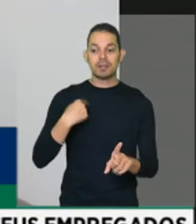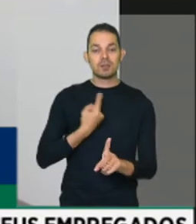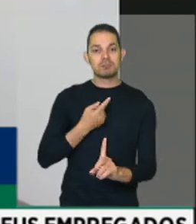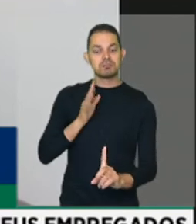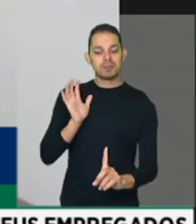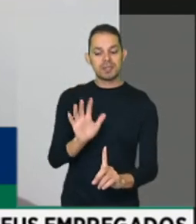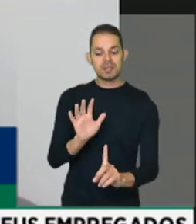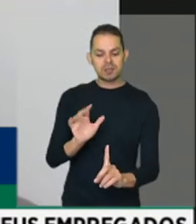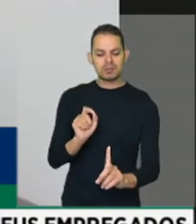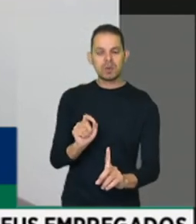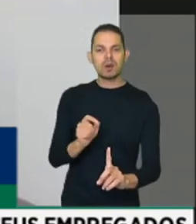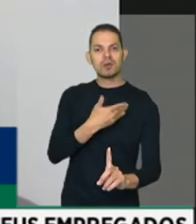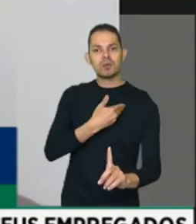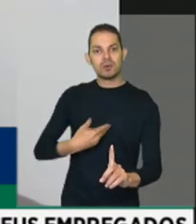PRESSÃO QUE FIZEMOS PARA QUE O GOVERNO FEDERAL PUDESSE